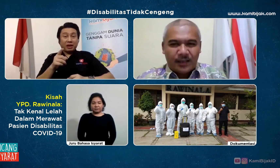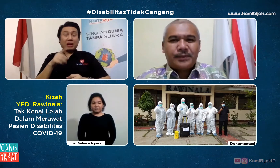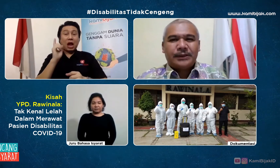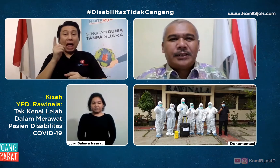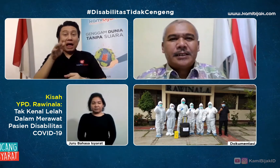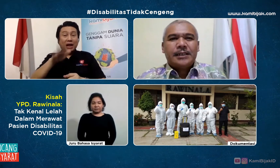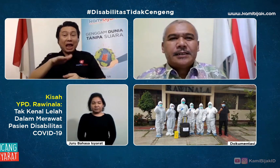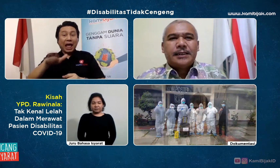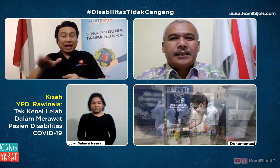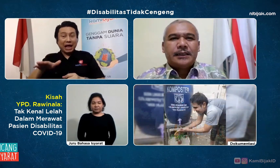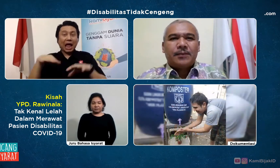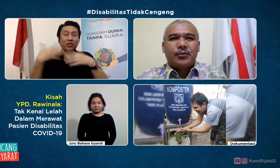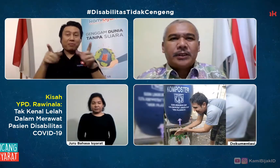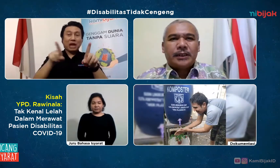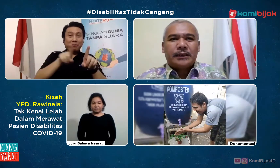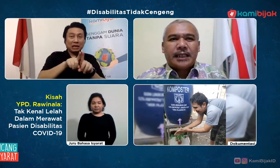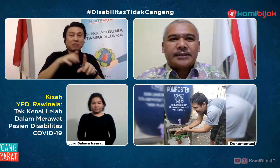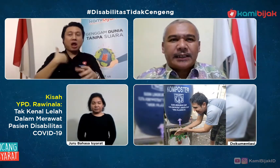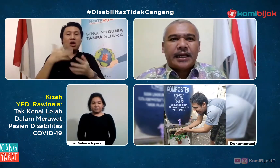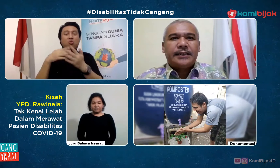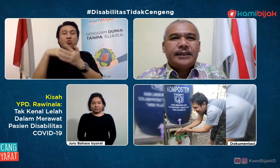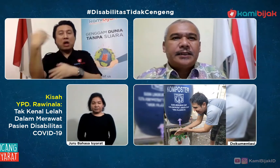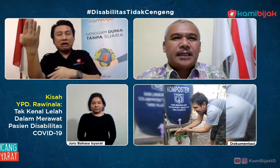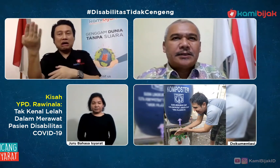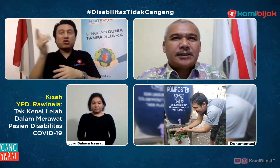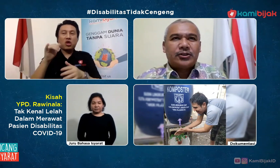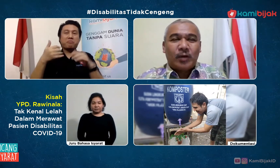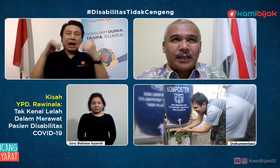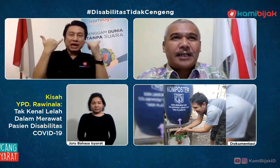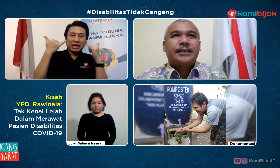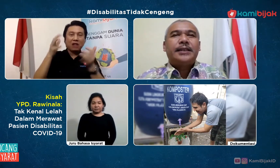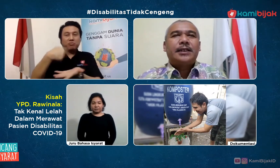Iya betul jadi kita boleh kita cek lagi dengan hasilnya lagi.